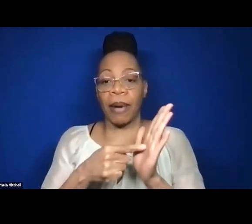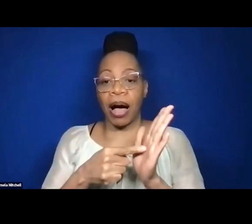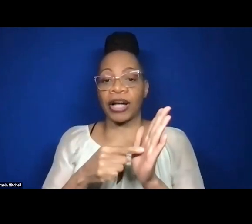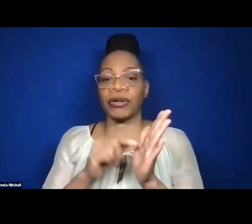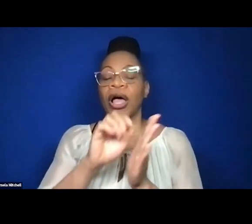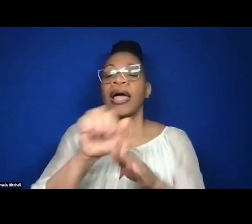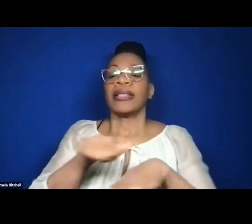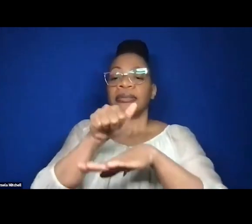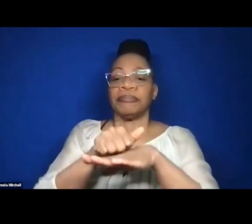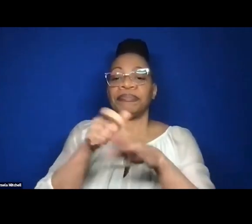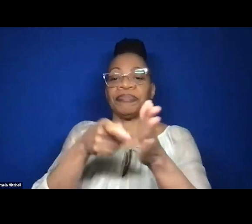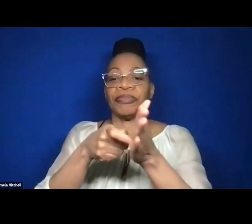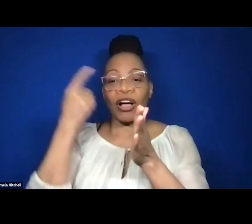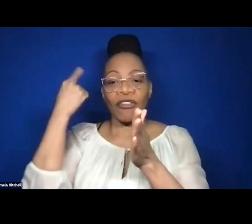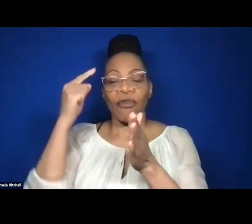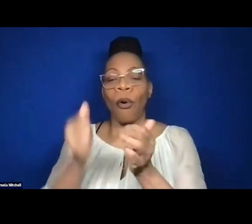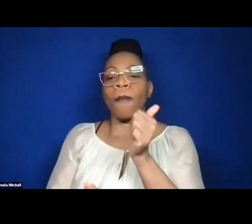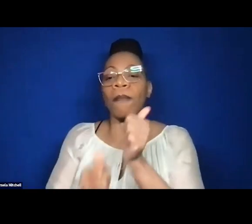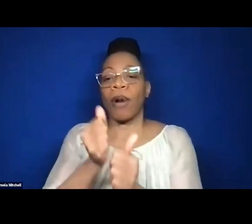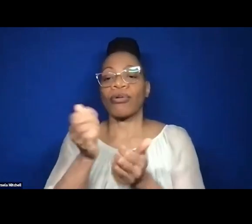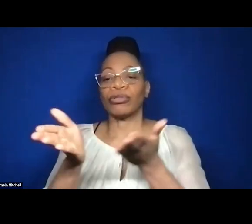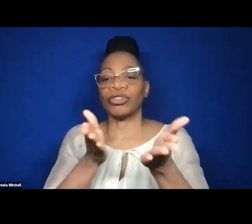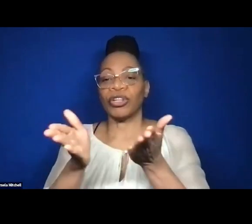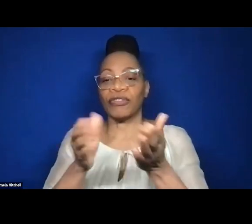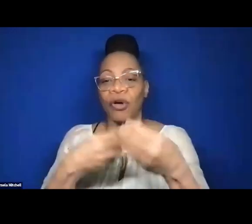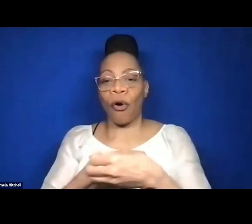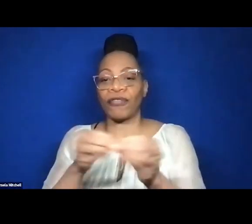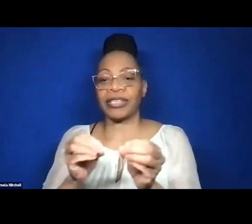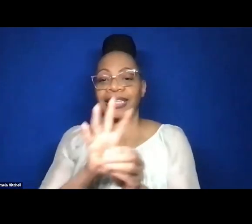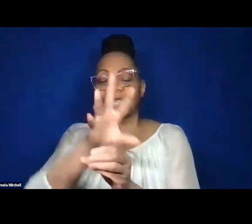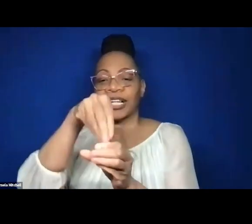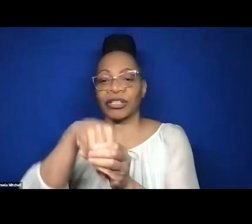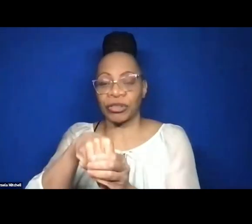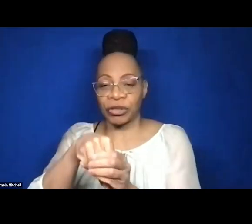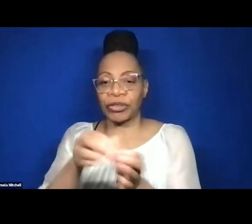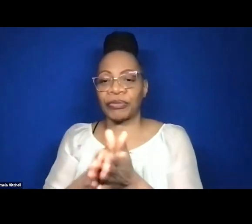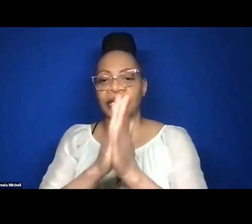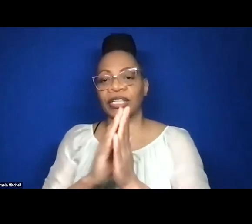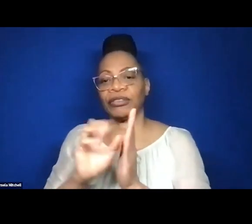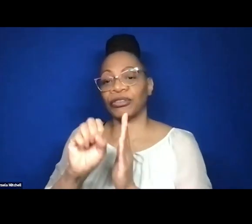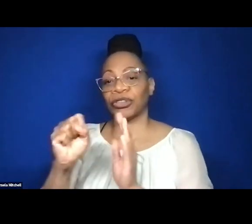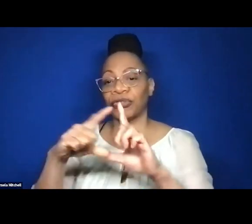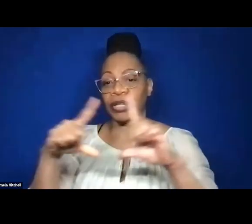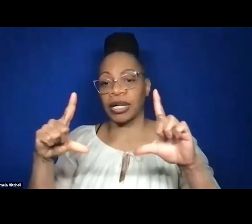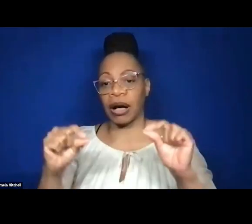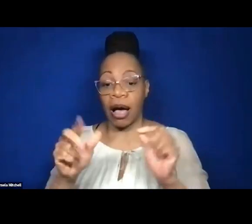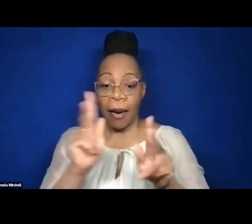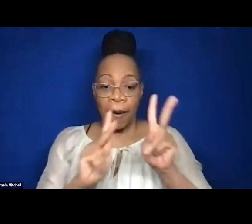en las oficinas del Seguro Social, incluyendo las solicitudes de tarjetas del Seguro Social. Las personas con situaciones que requieren atención inmediata